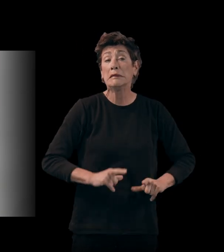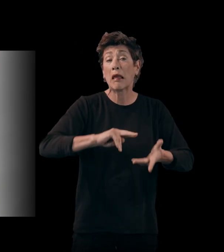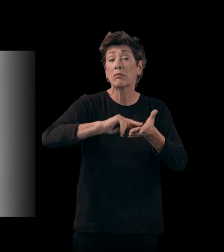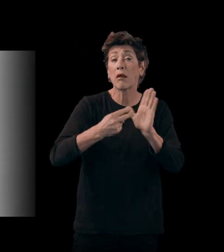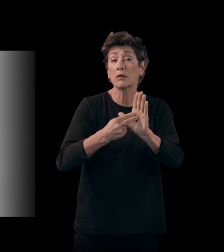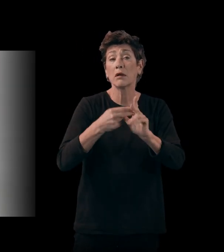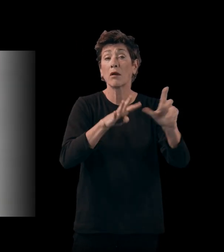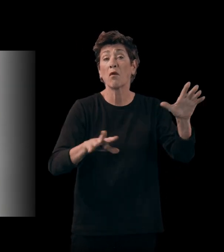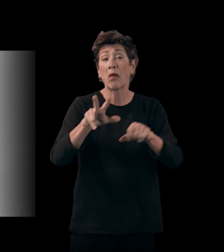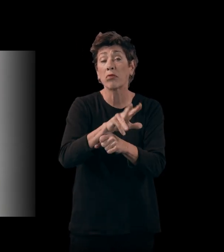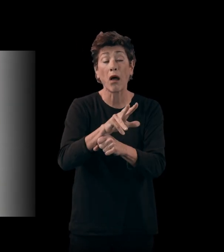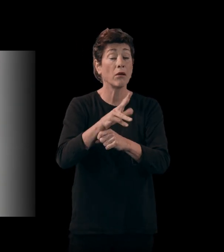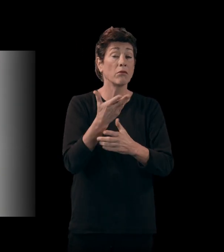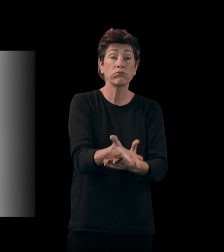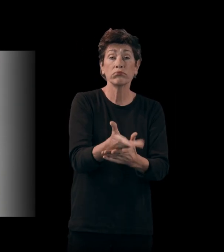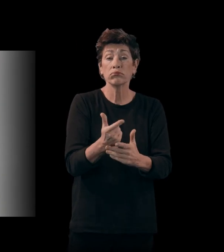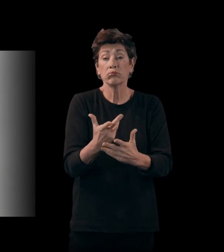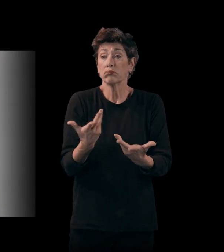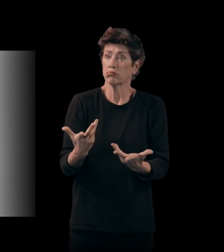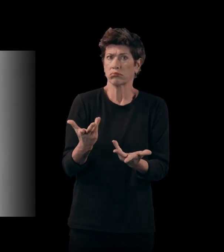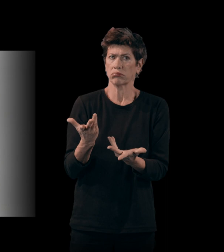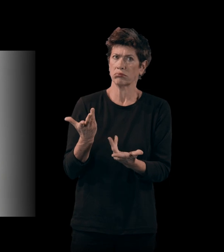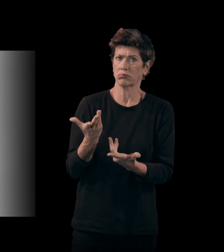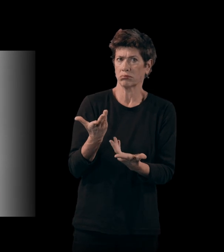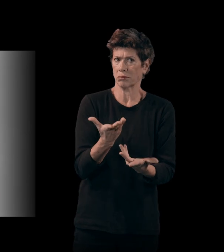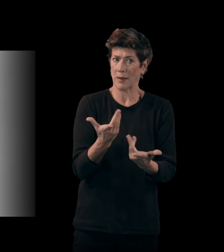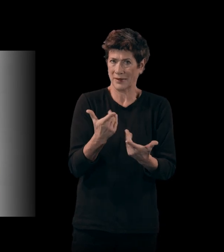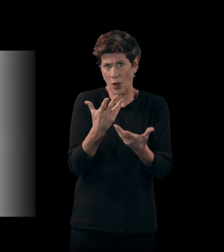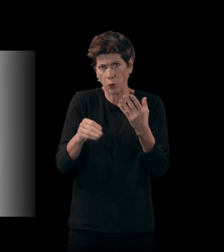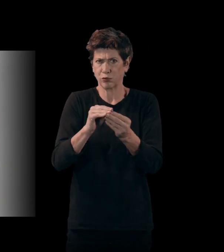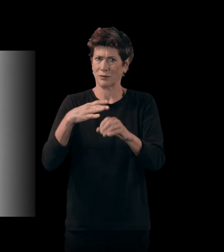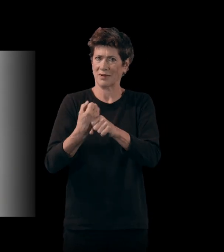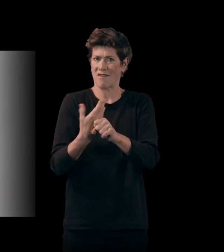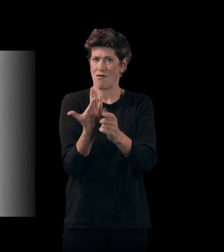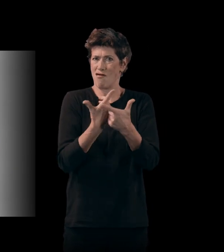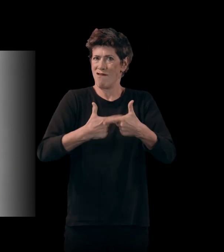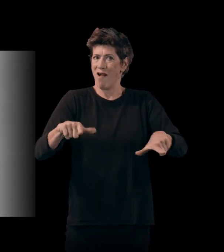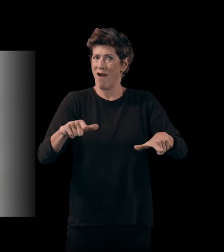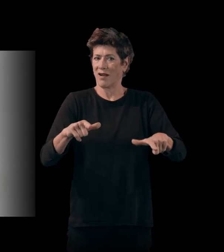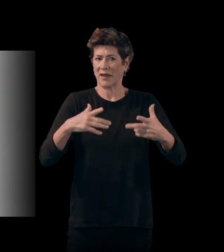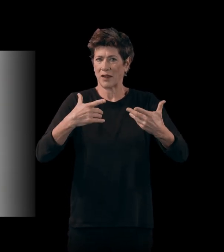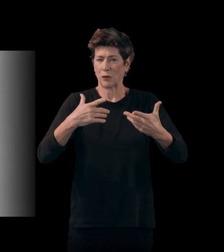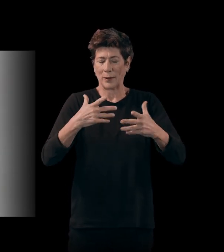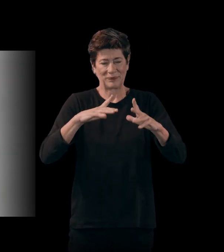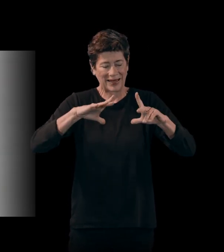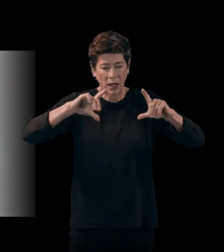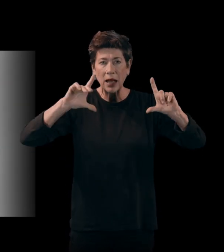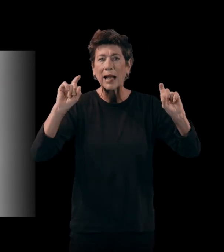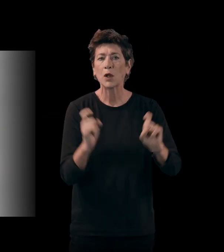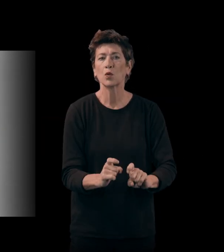C'est-à-dire, ils arrivent là avec autre chose à porter. Et puis, c'est un travail de langue. C'est-à-dire, ça passe par une réduction du langage, par un travail de poétique à cet endroit-là.